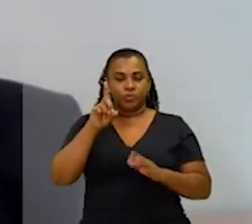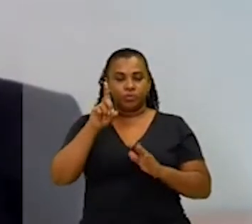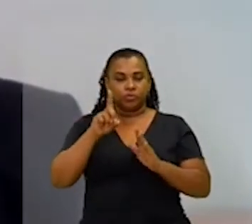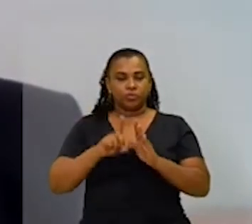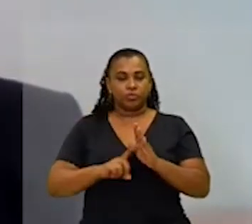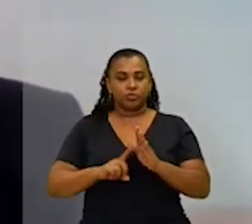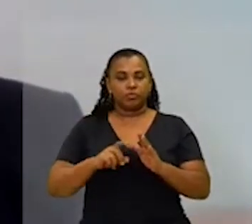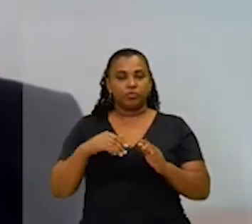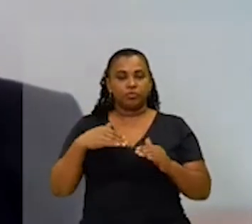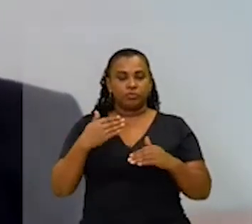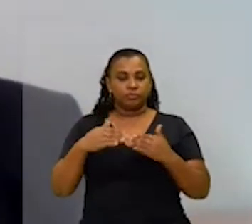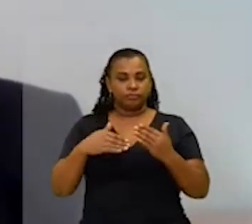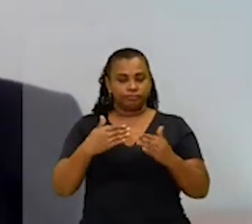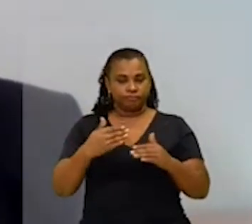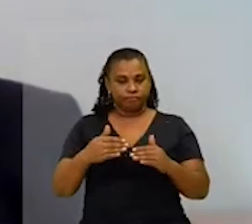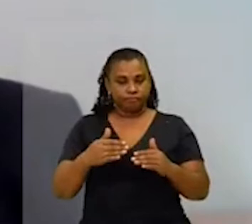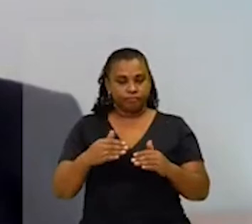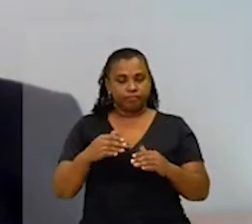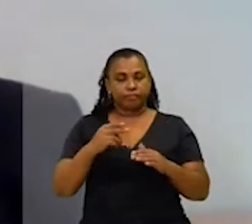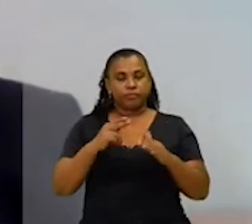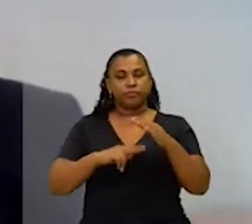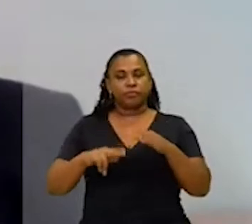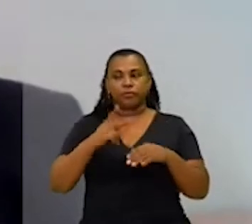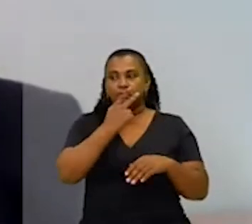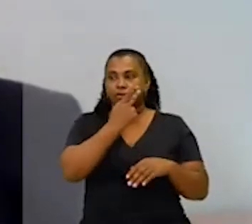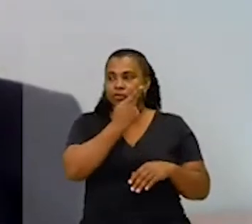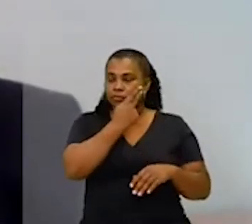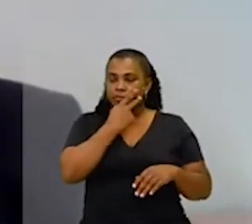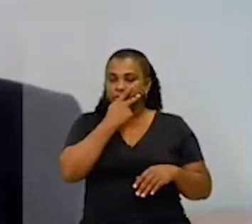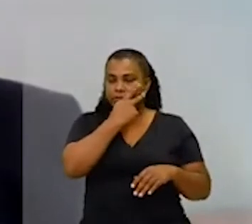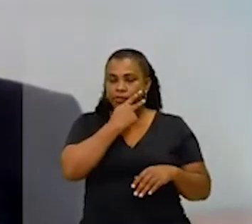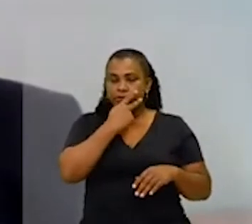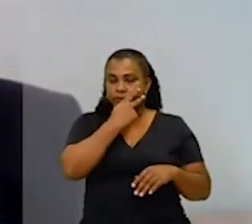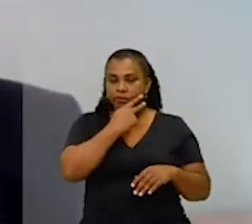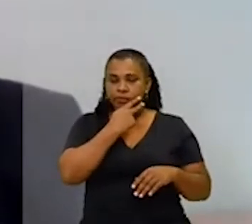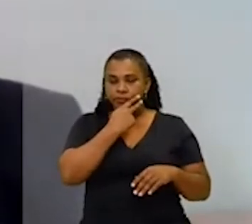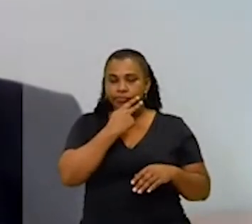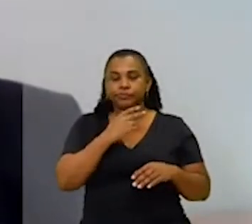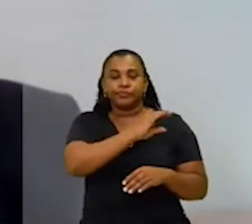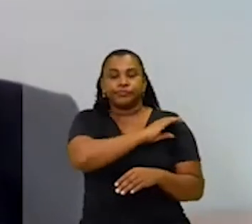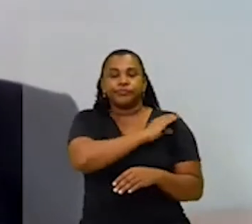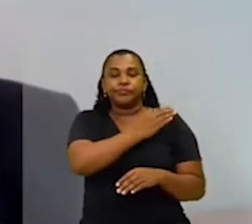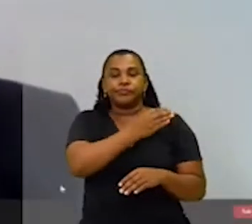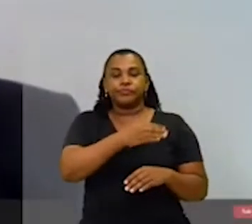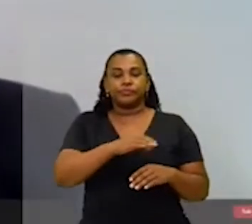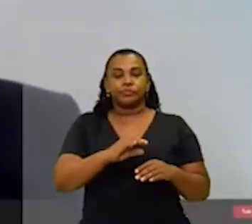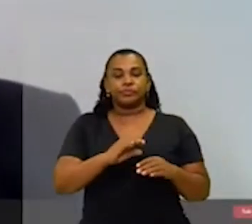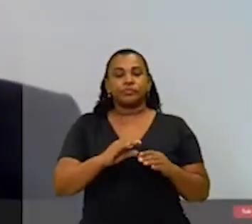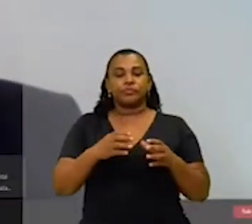da Paraíba e eles coordenadora-geral da Academia Brasileira de Direito Eleitoral e político eu tô